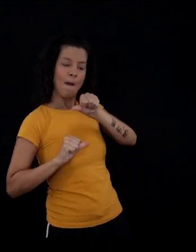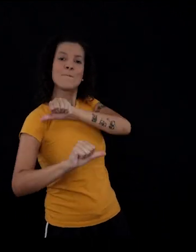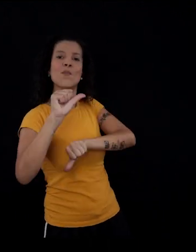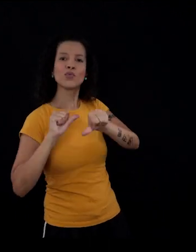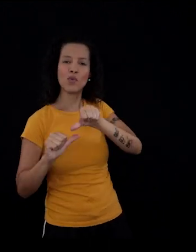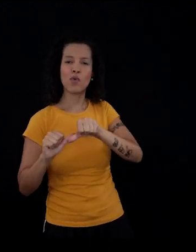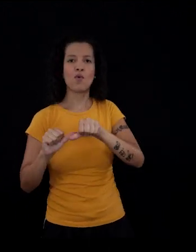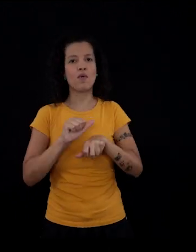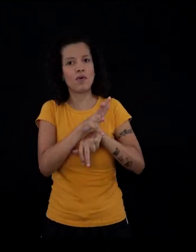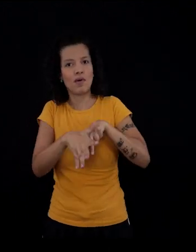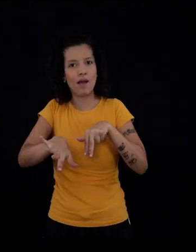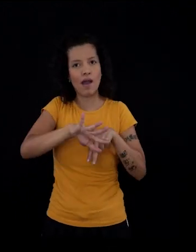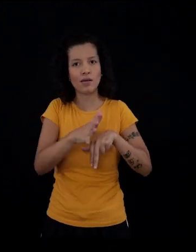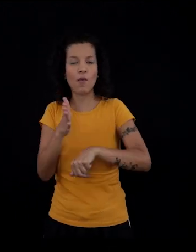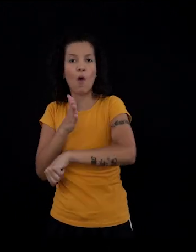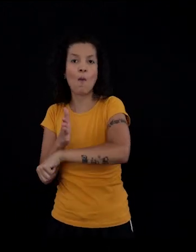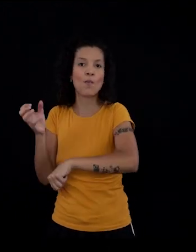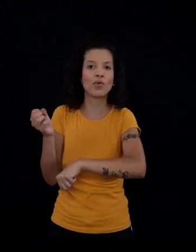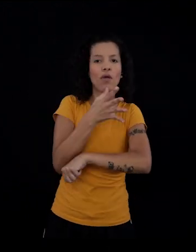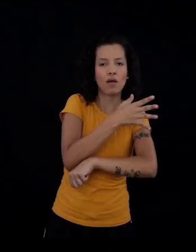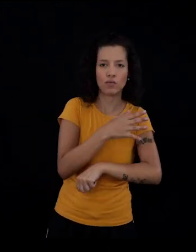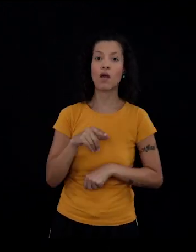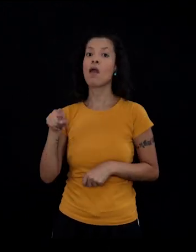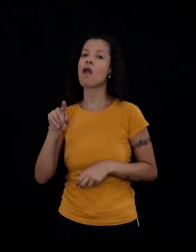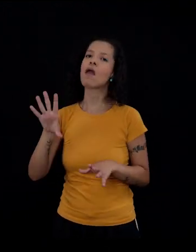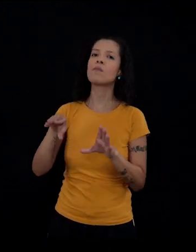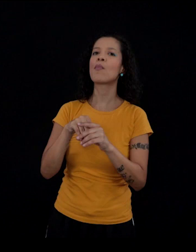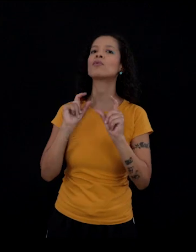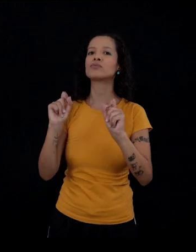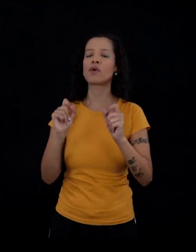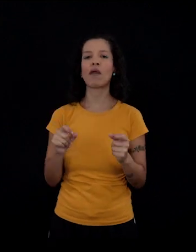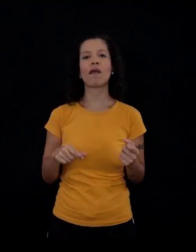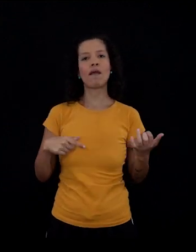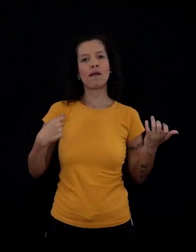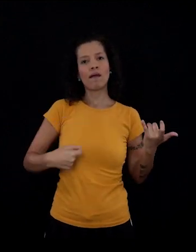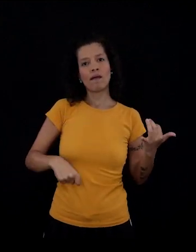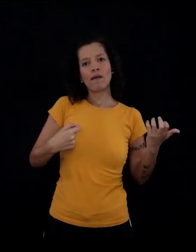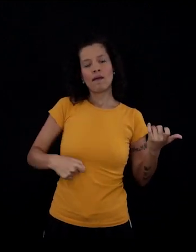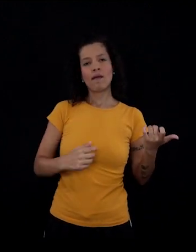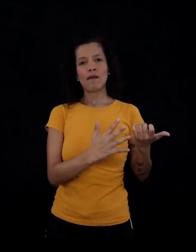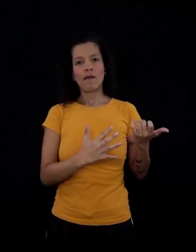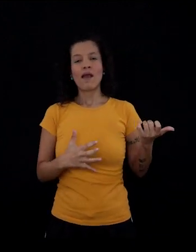onde já introduziu guitarras, teclados, contrabaixo